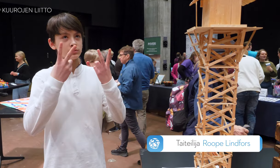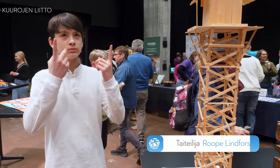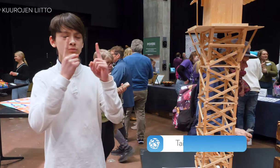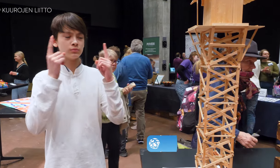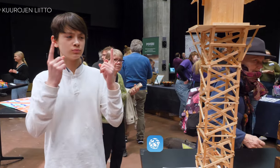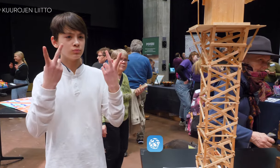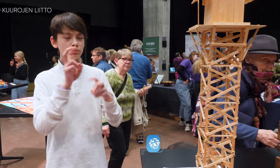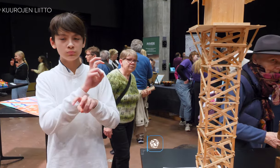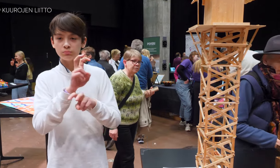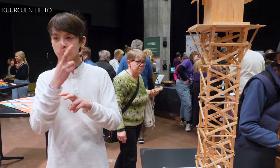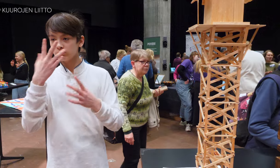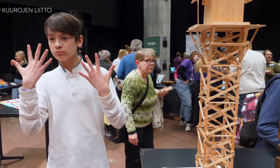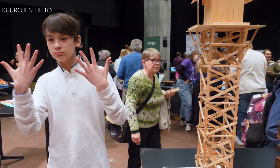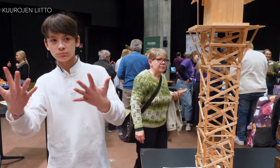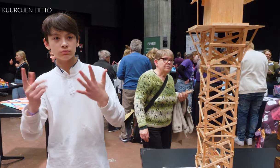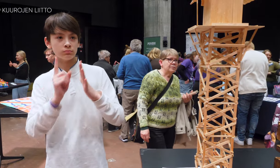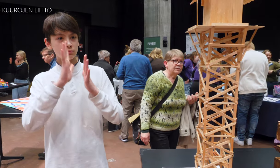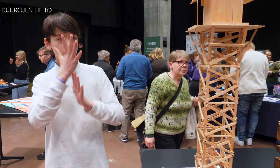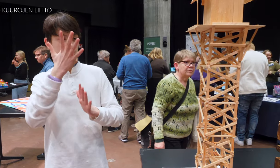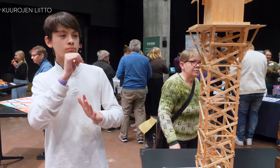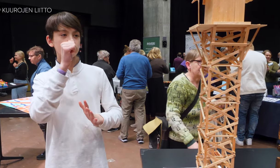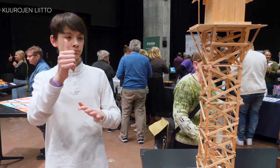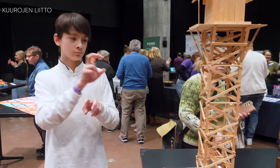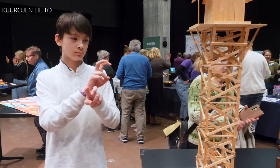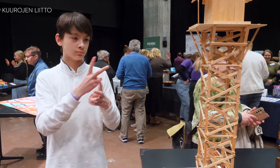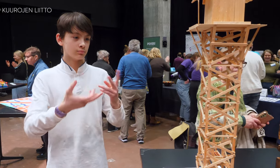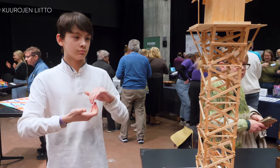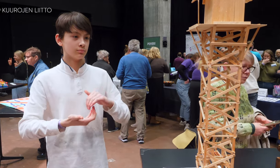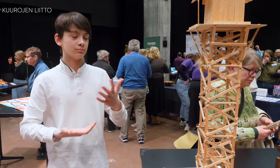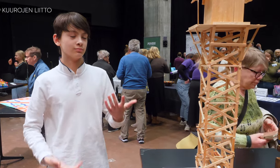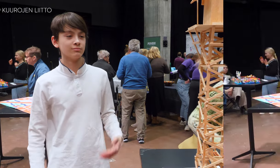Tämä on sellainen metsävartiotorni, josta voi havainnoida metsäpalot ja niin edelleen.